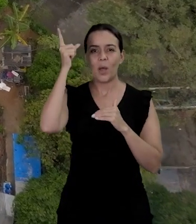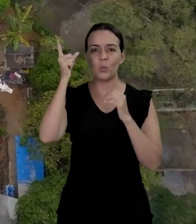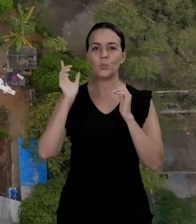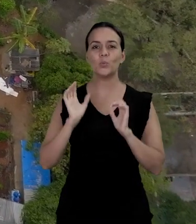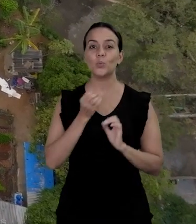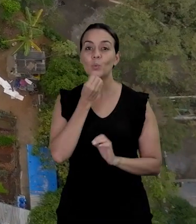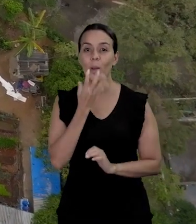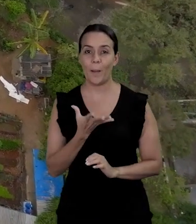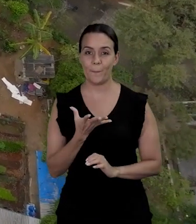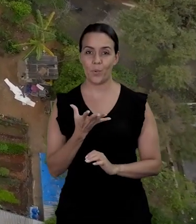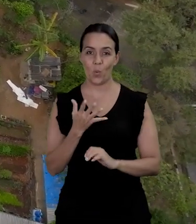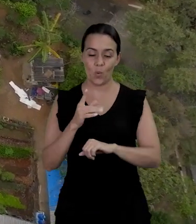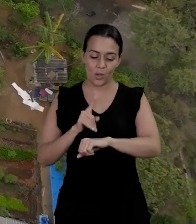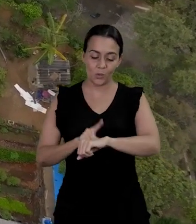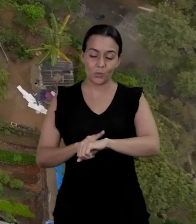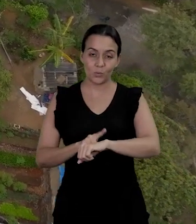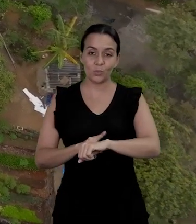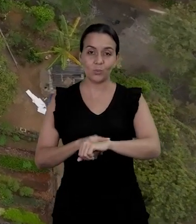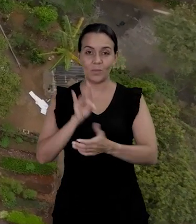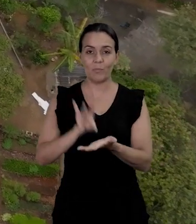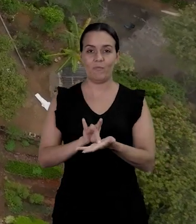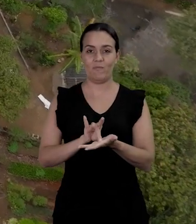de responder ao momento, em tempo real.